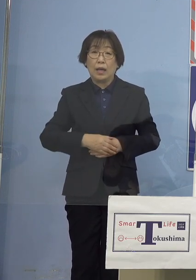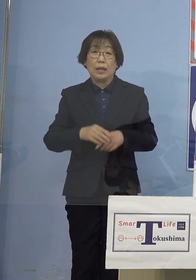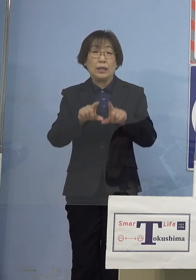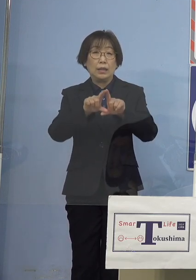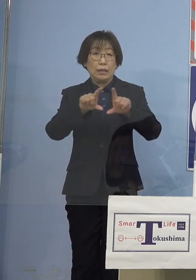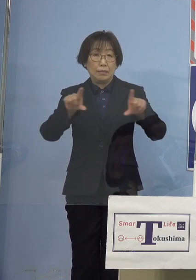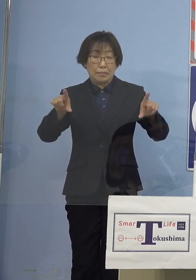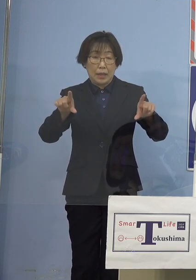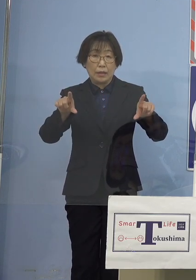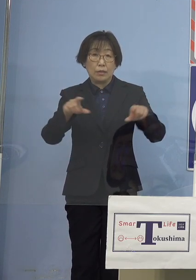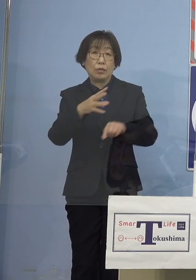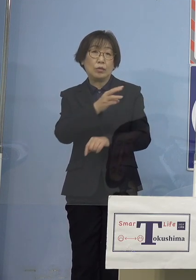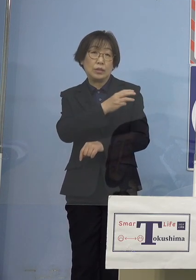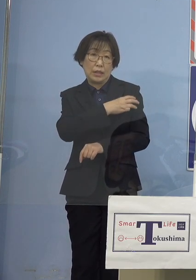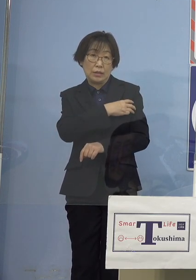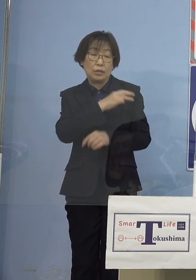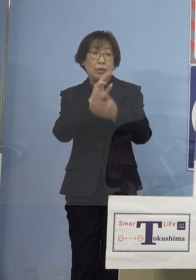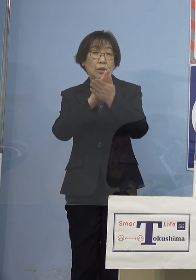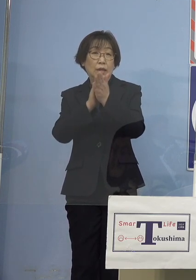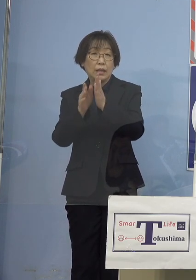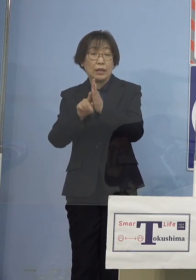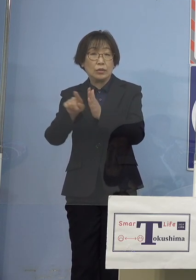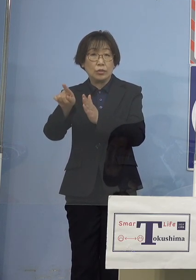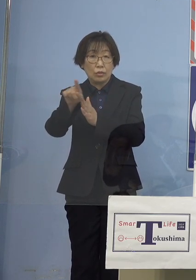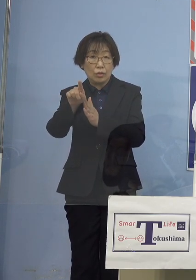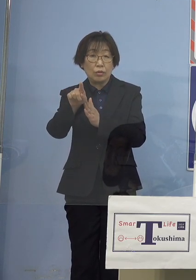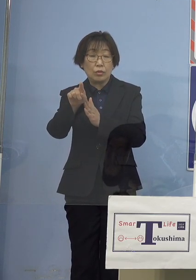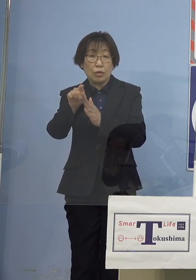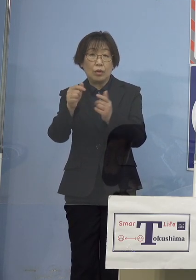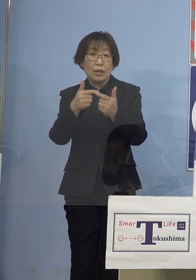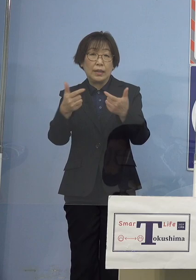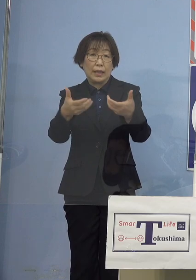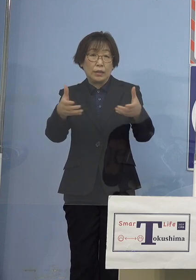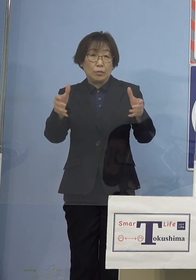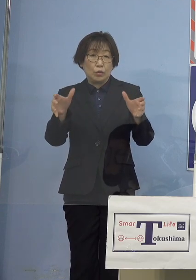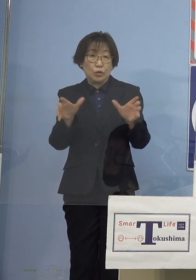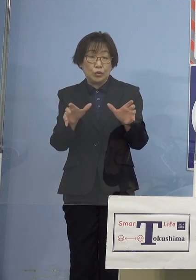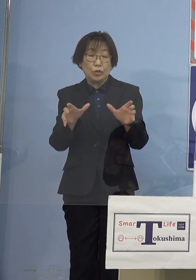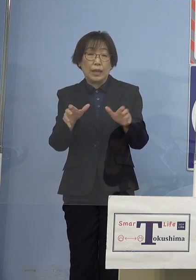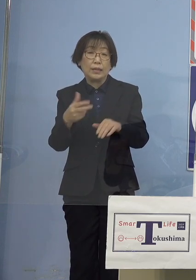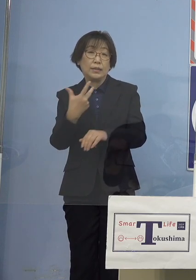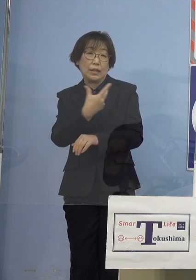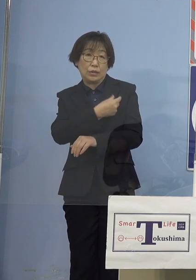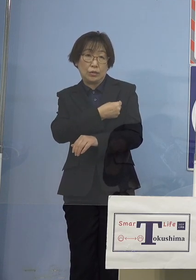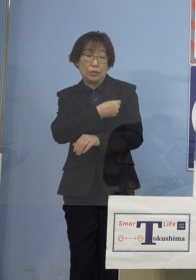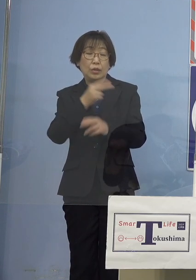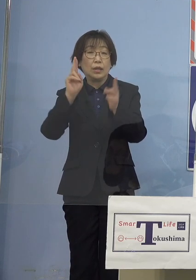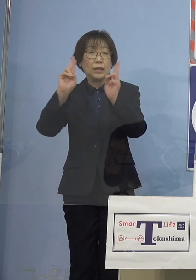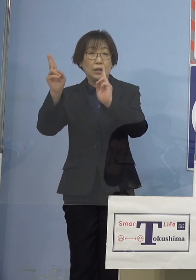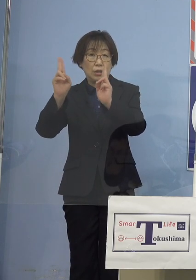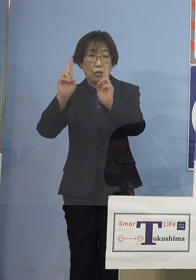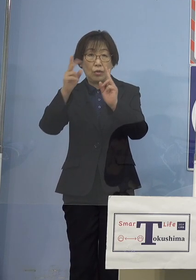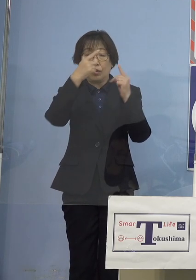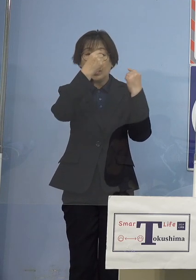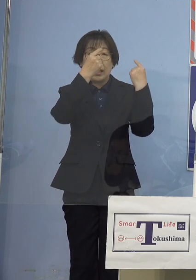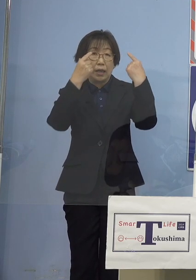また、県主導の大規模集団接種 あるいは企業、大学による職域接種